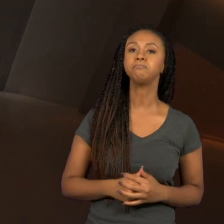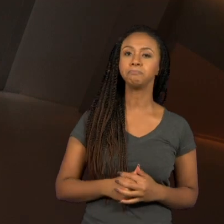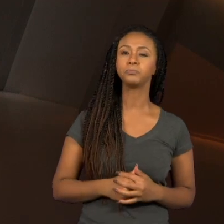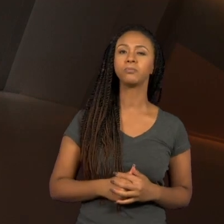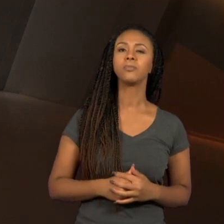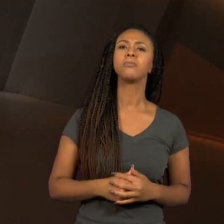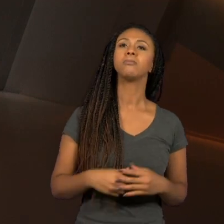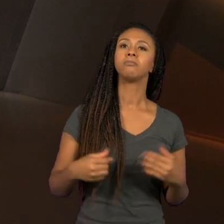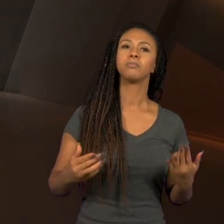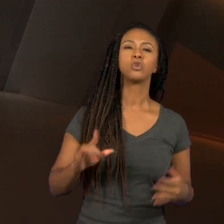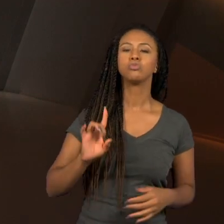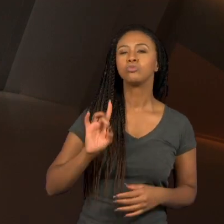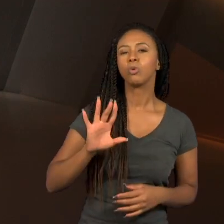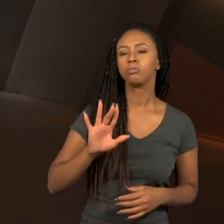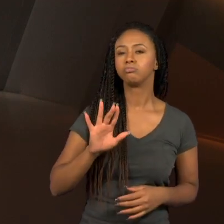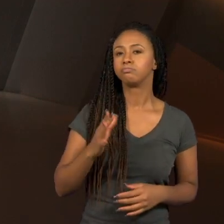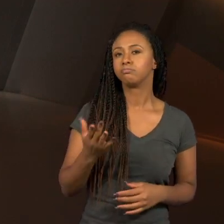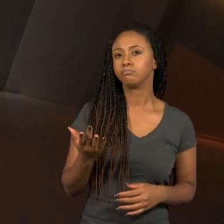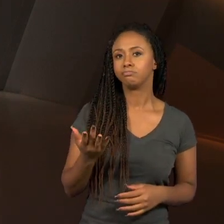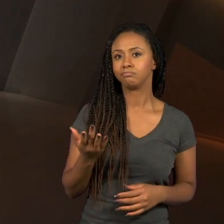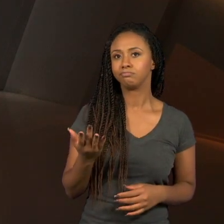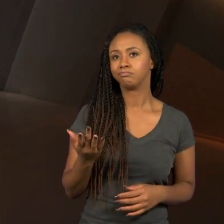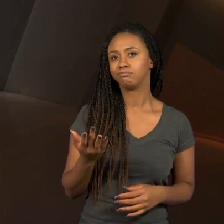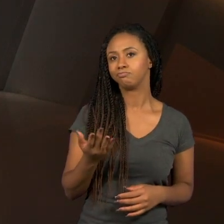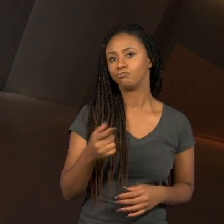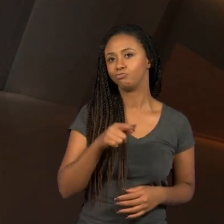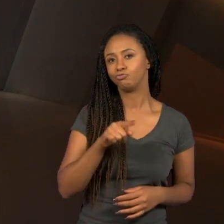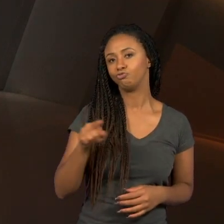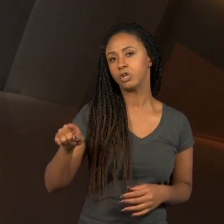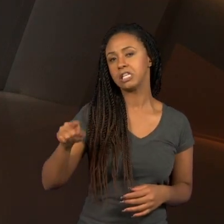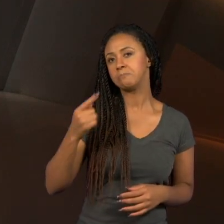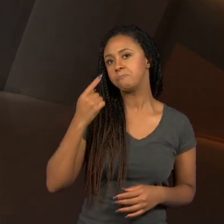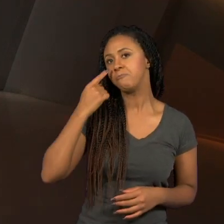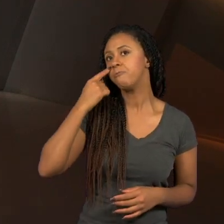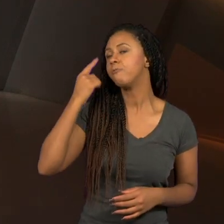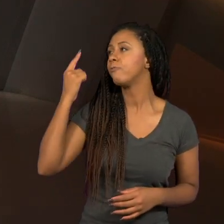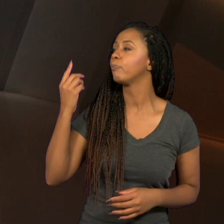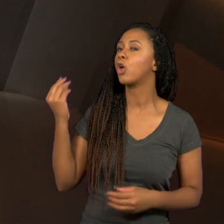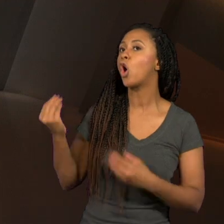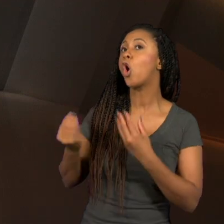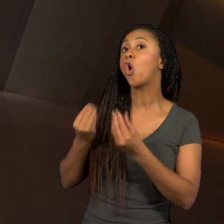REMEMORAR COMO É QUE SÃO ESSES CASARÕES